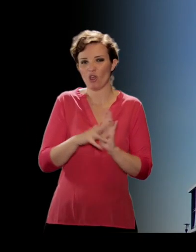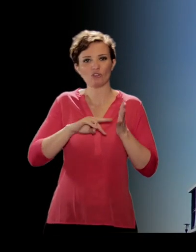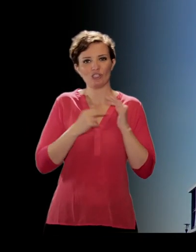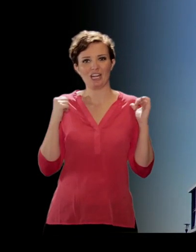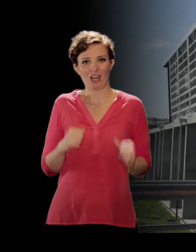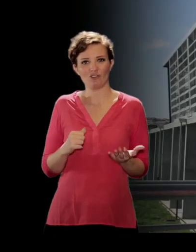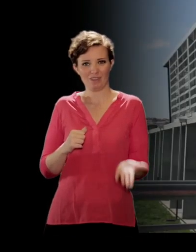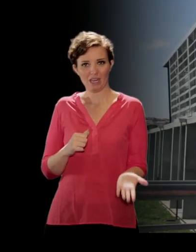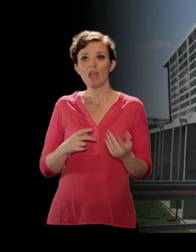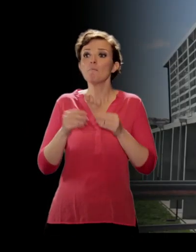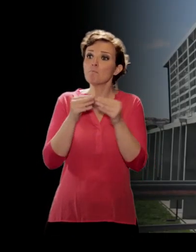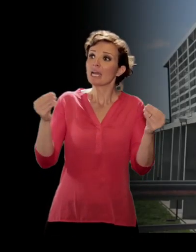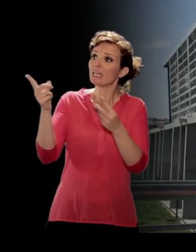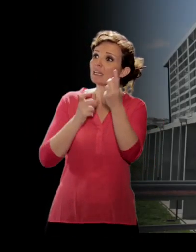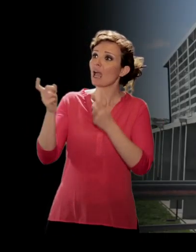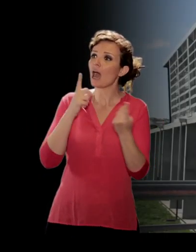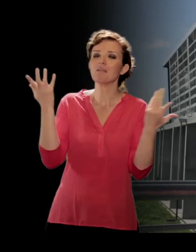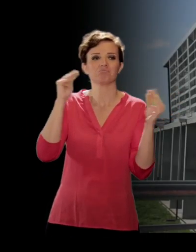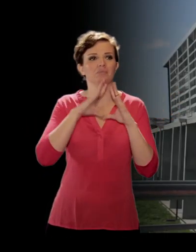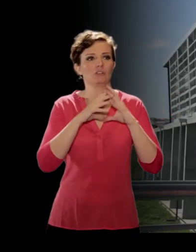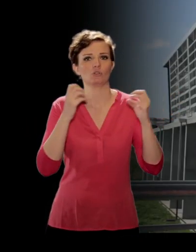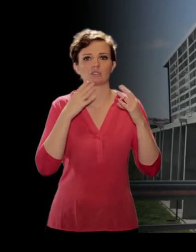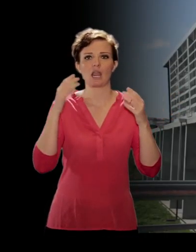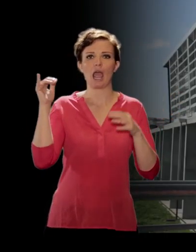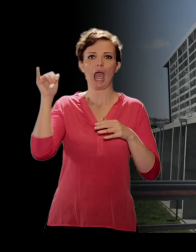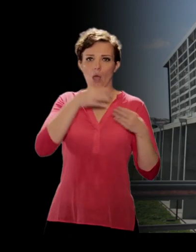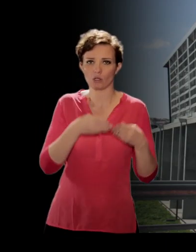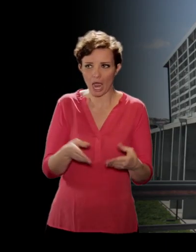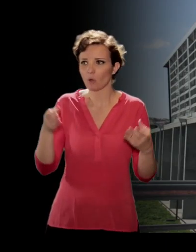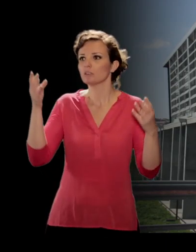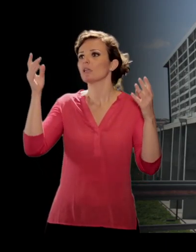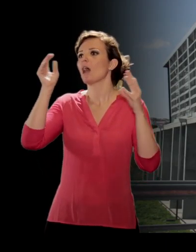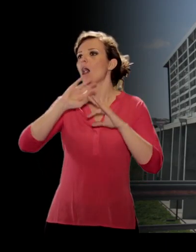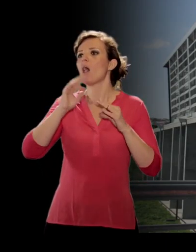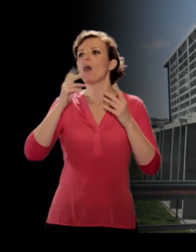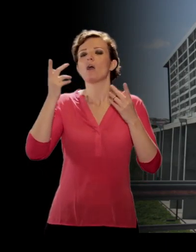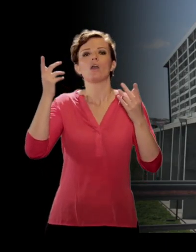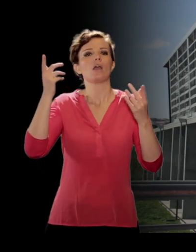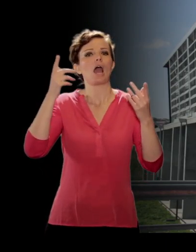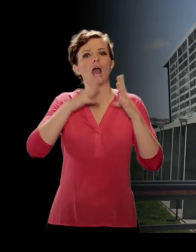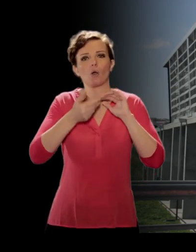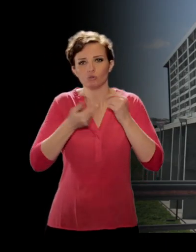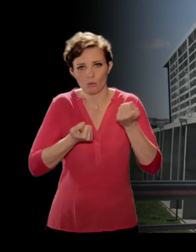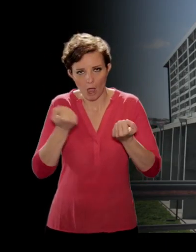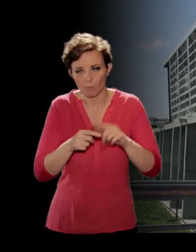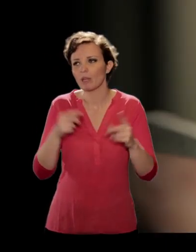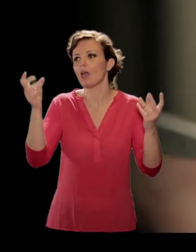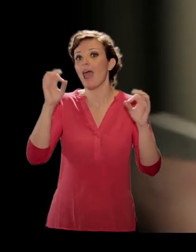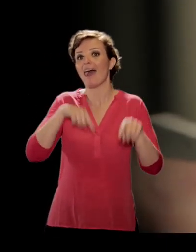Materiali che provengono dall'industria aeronautica ed automobilistica e che sono applicati anche nell'ingegneria civile.